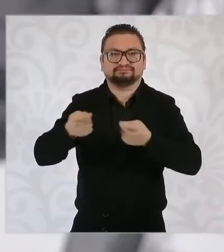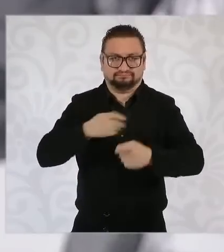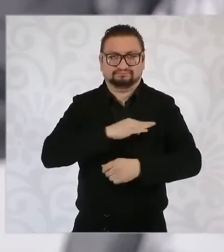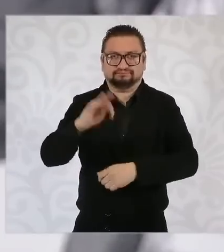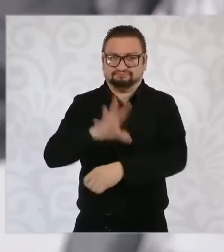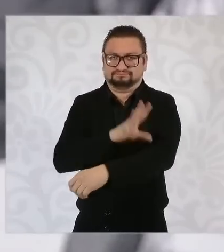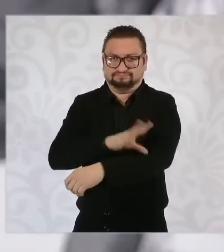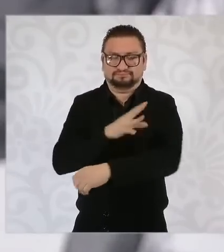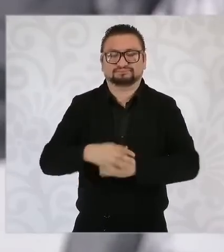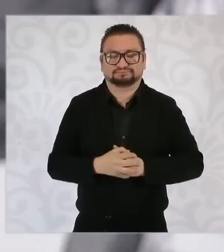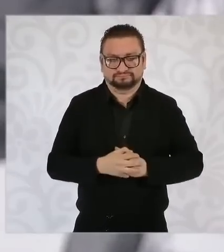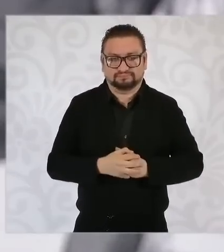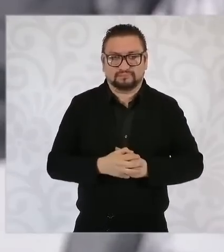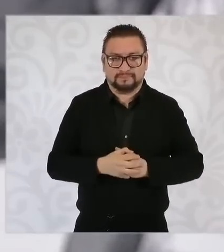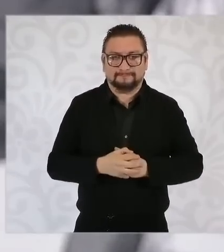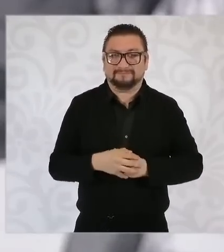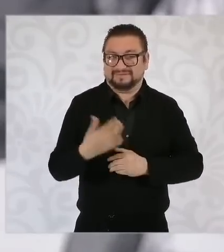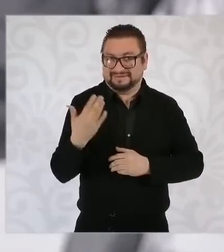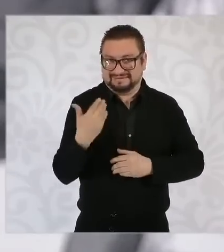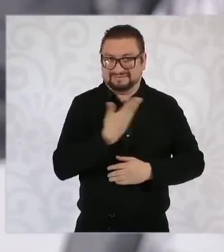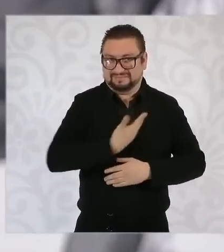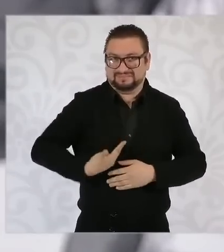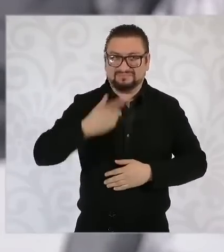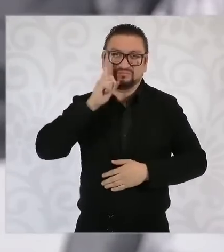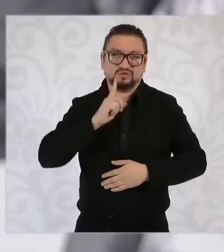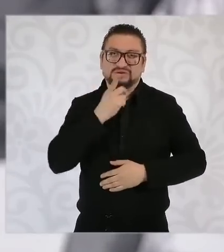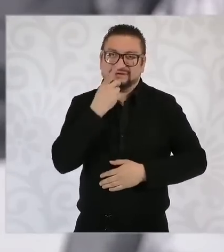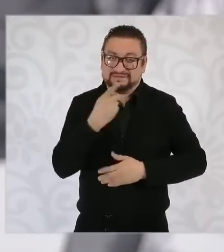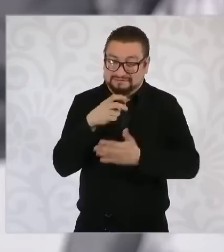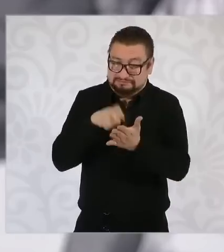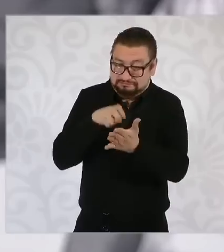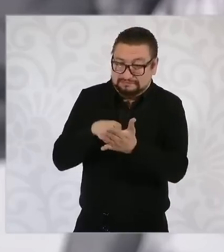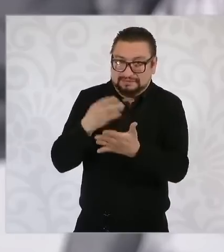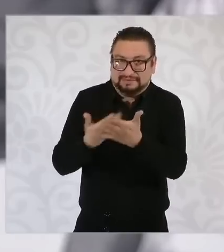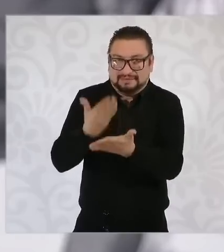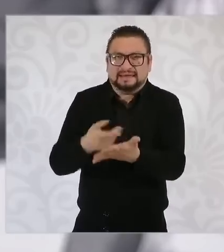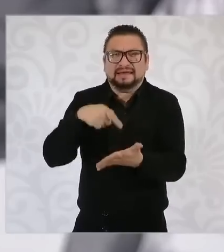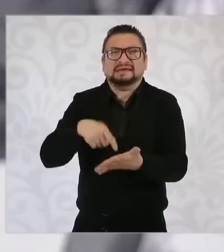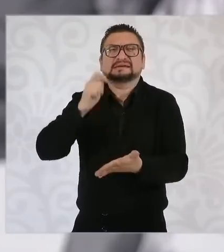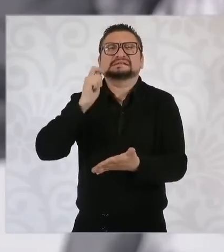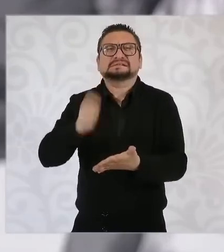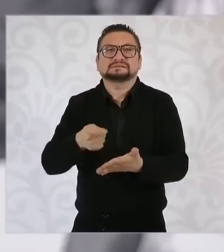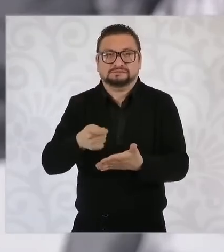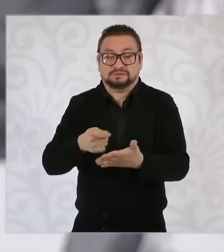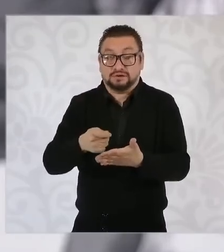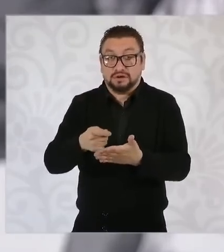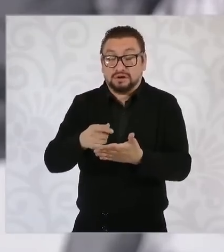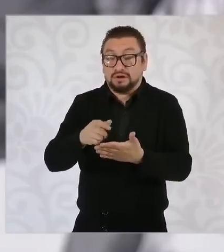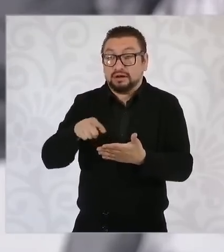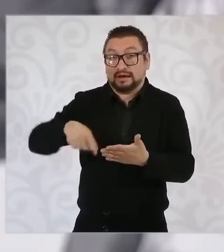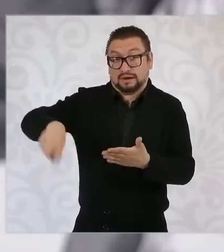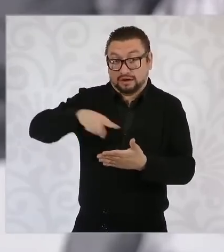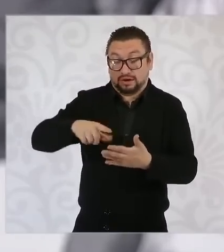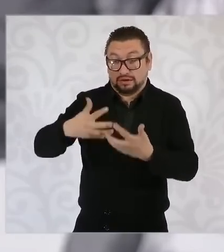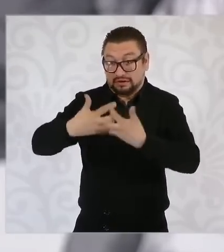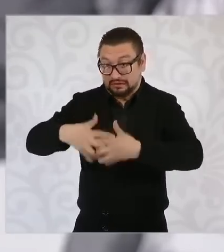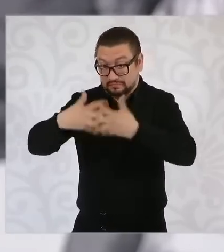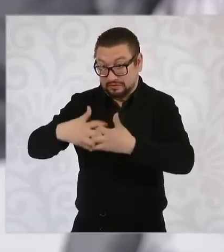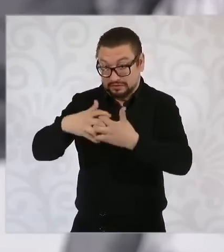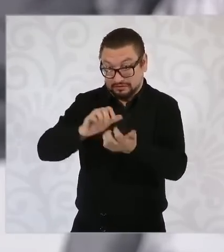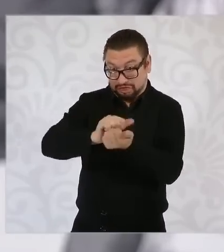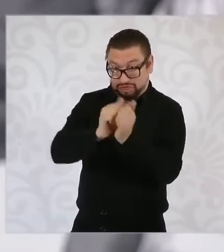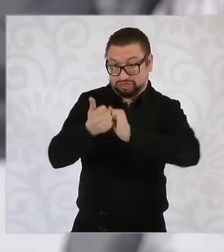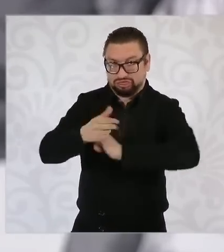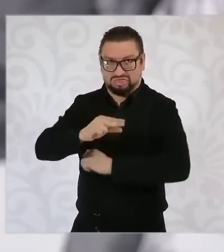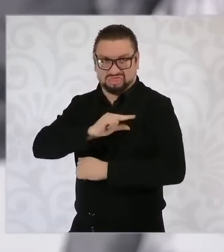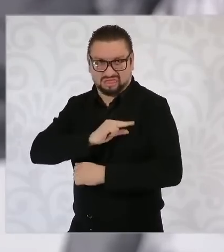como lo ha mencionado la presidenta esta reforma evita la privatización que fomentó la reforma de